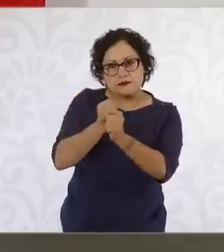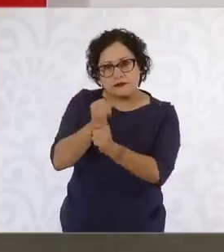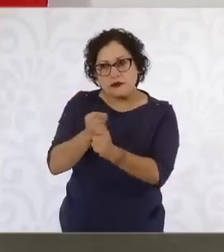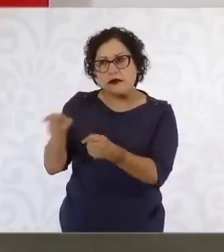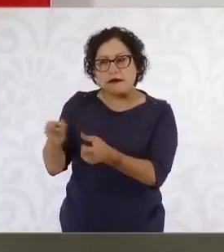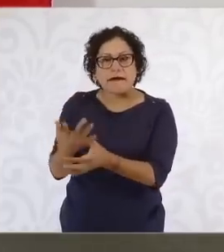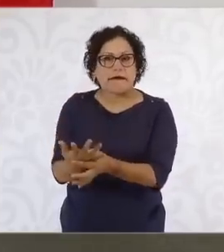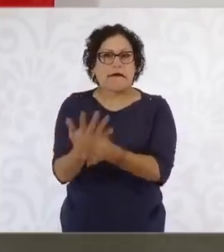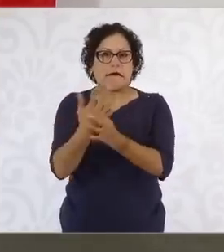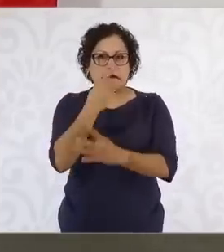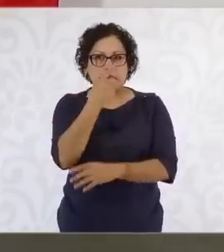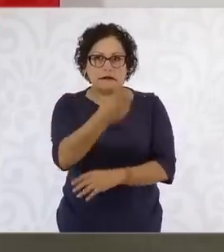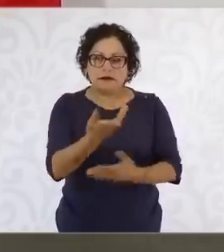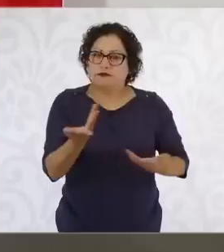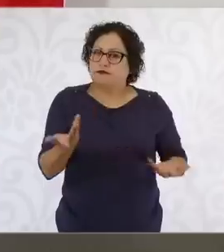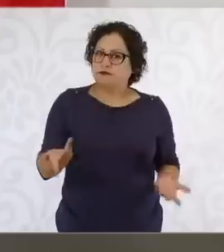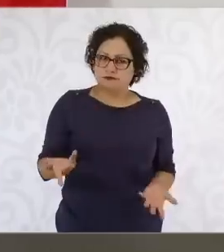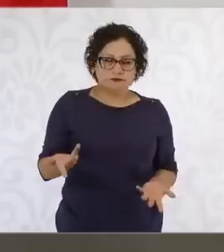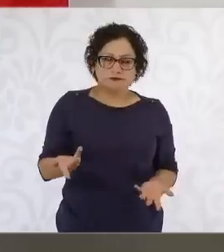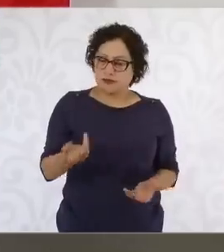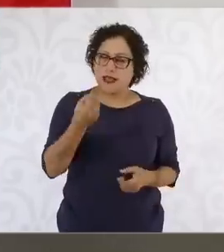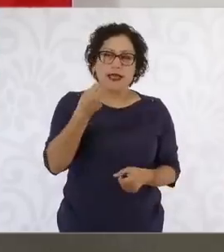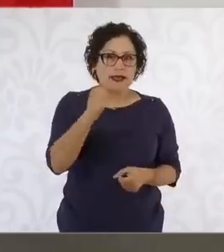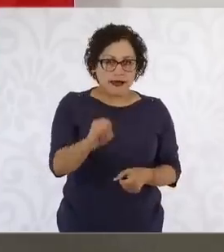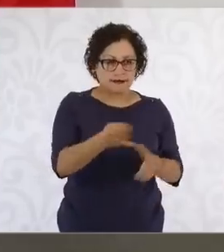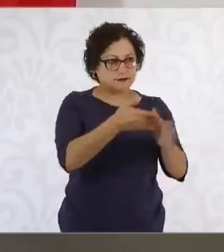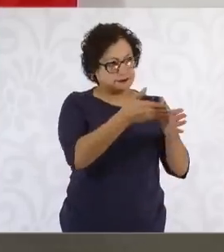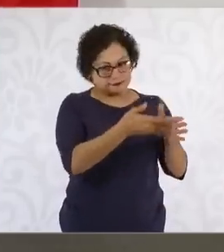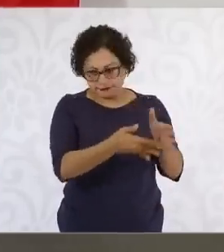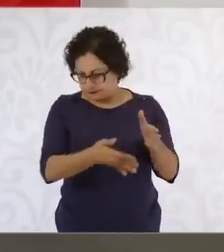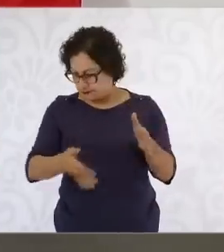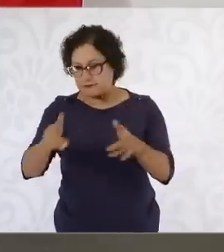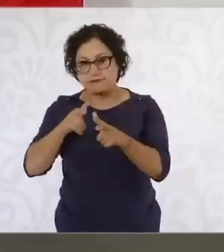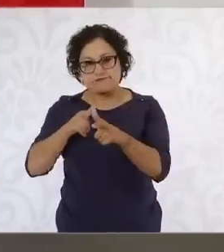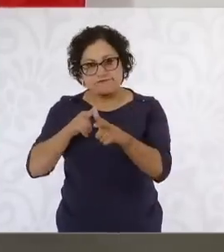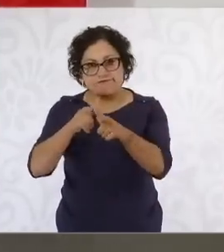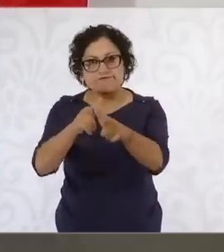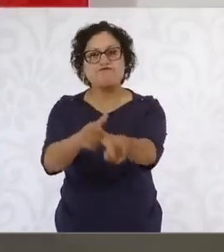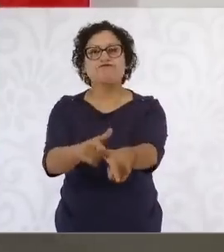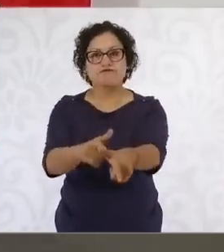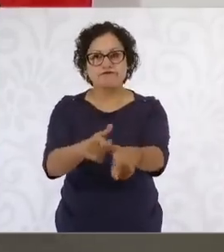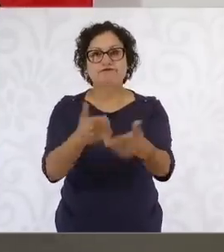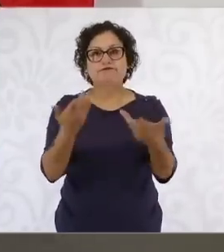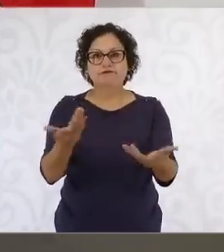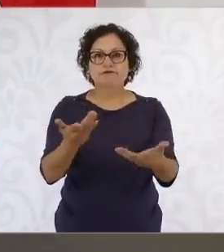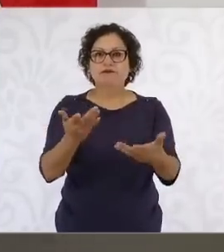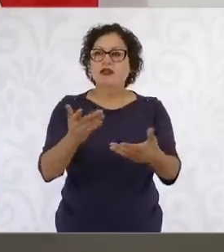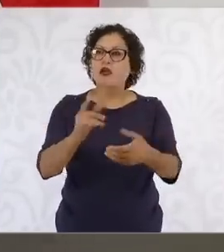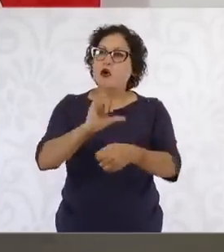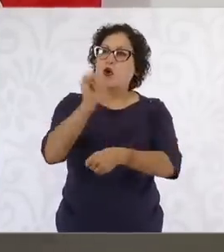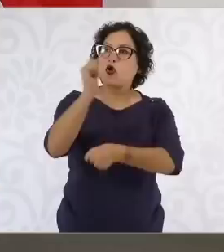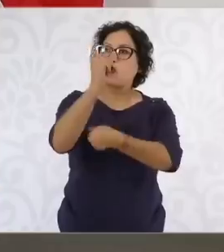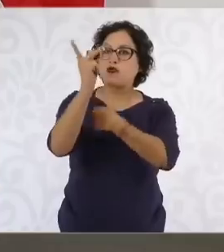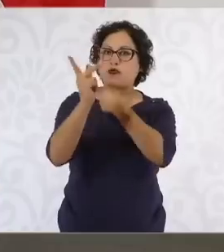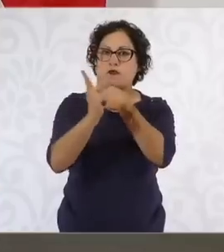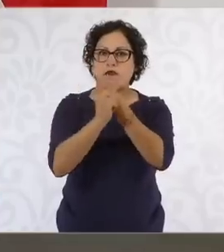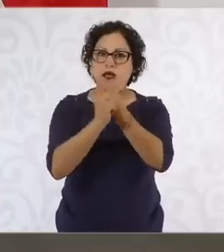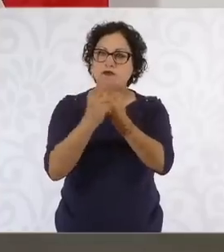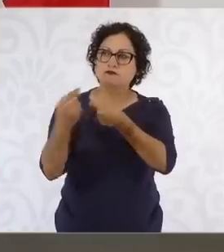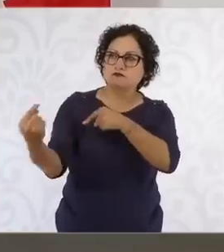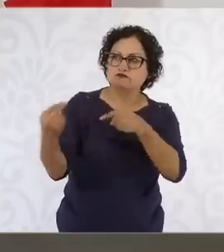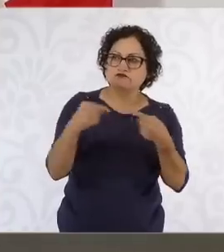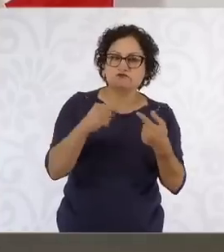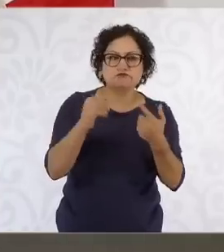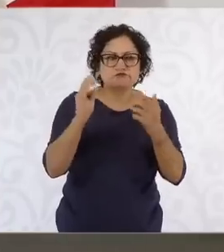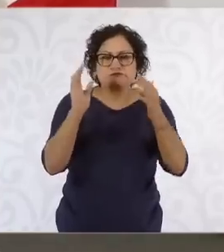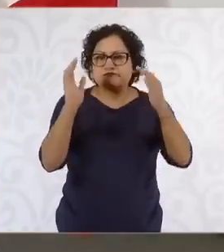por más eh cuestiones nacionales internacionales que podamos enfrentar vamos a salir adelante